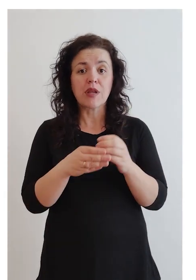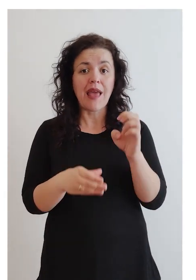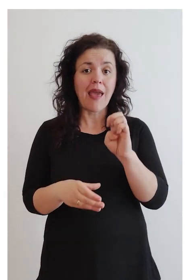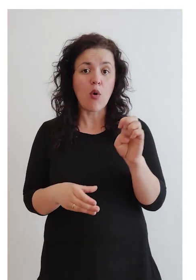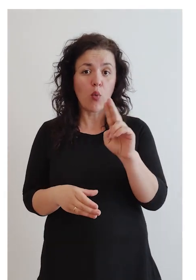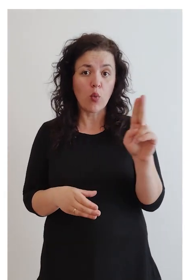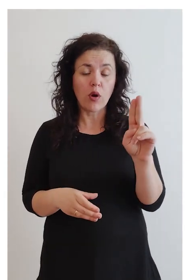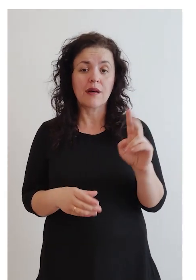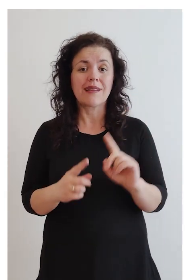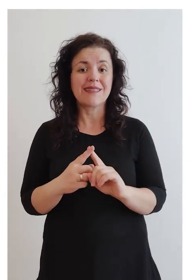Nota